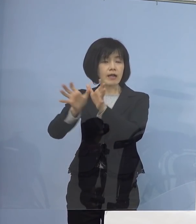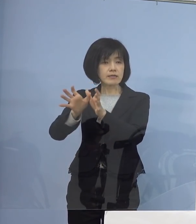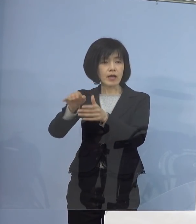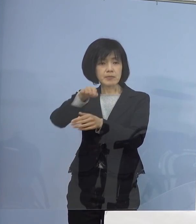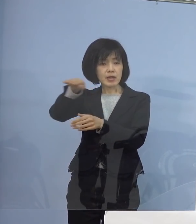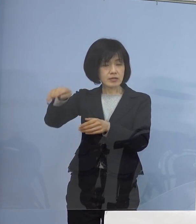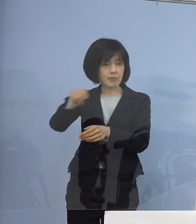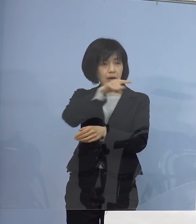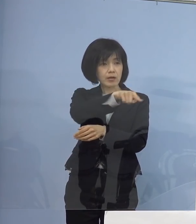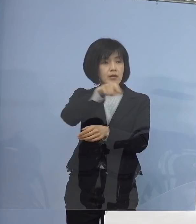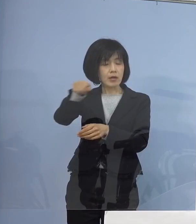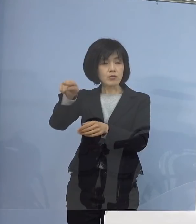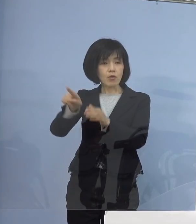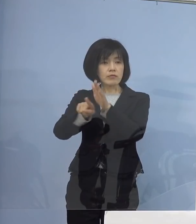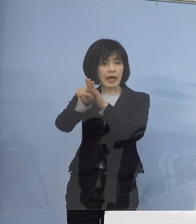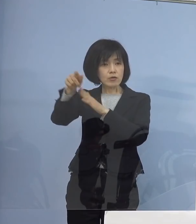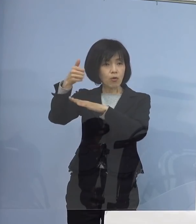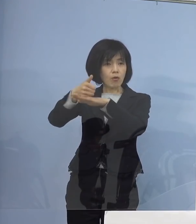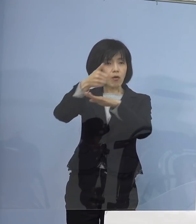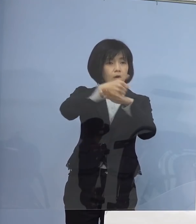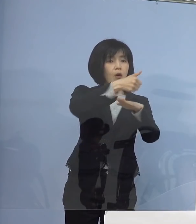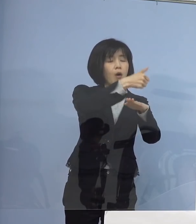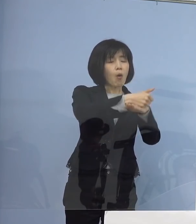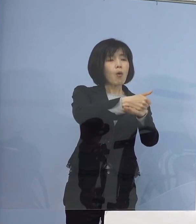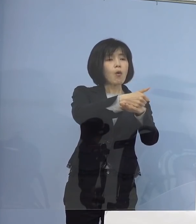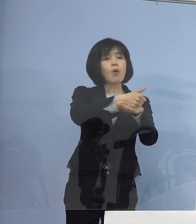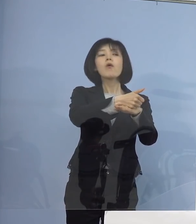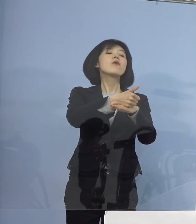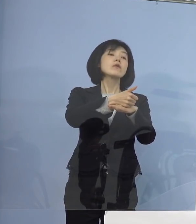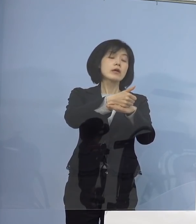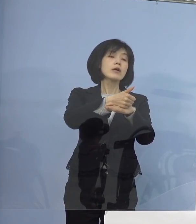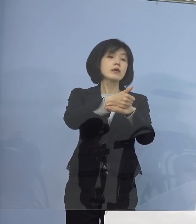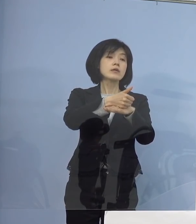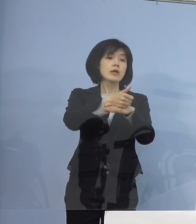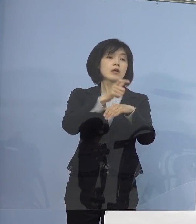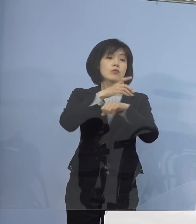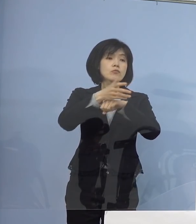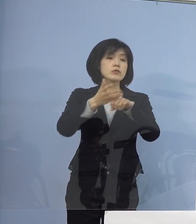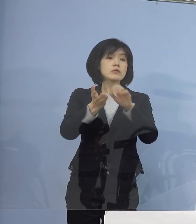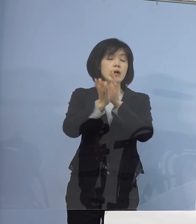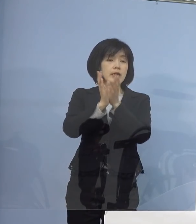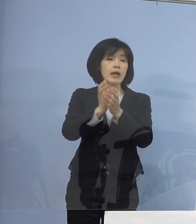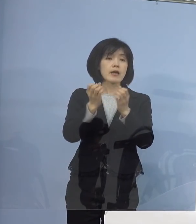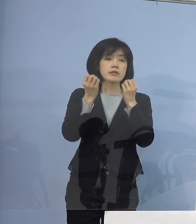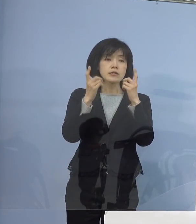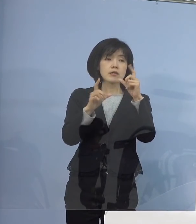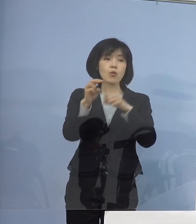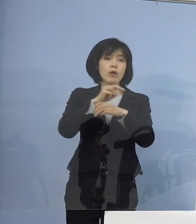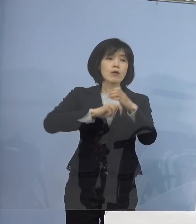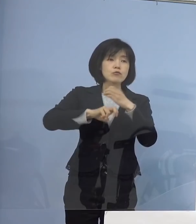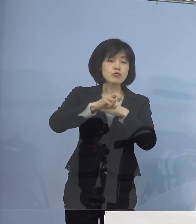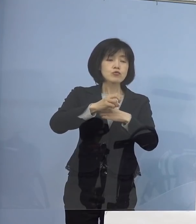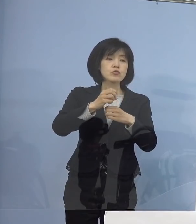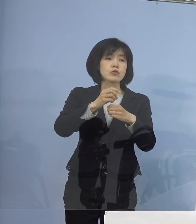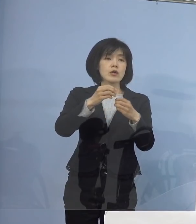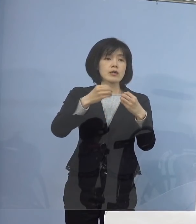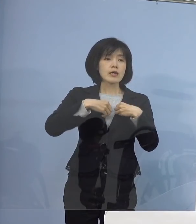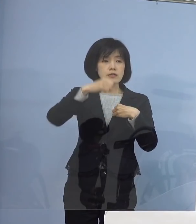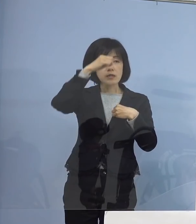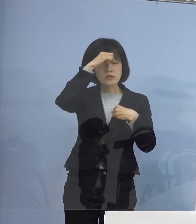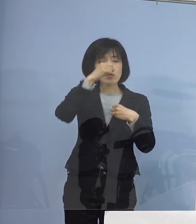この代表で構成をしております 徳島県新型コロナウイルス感染症対策協議会